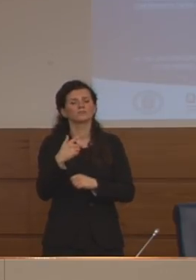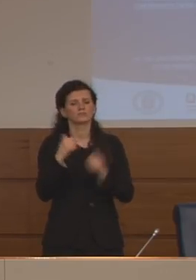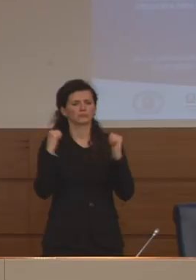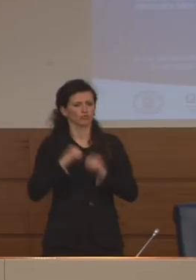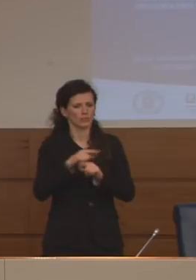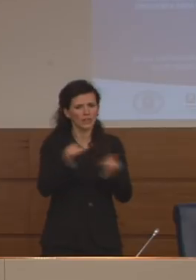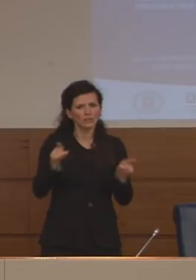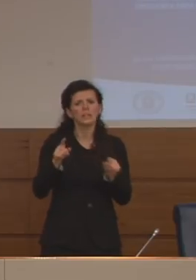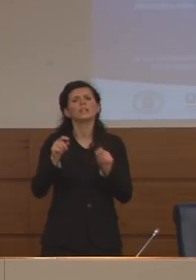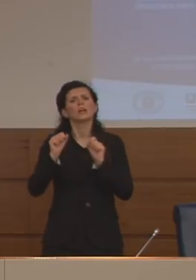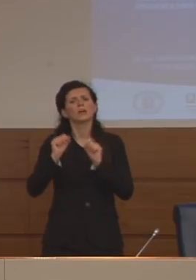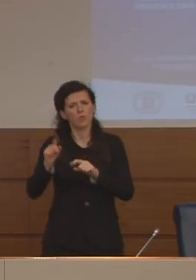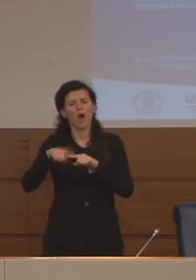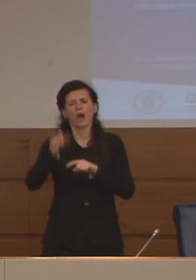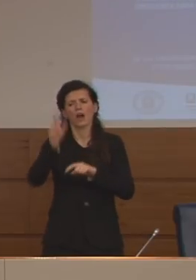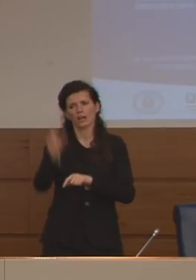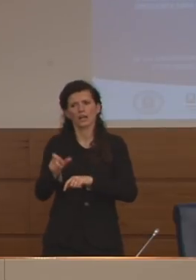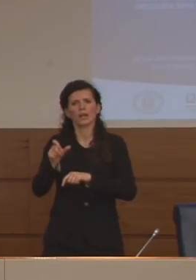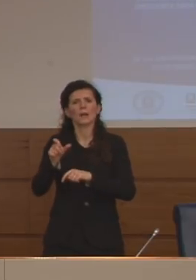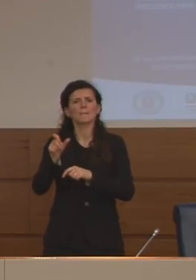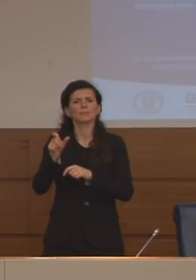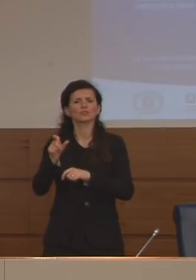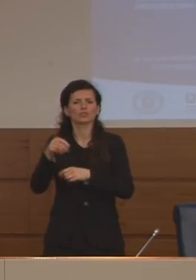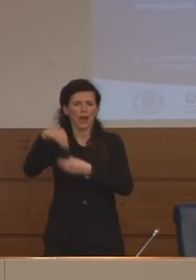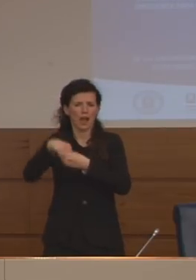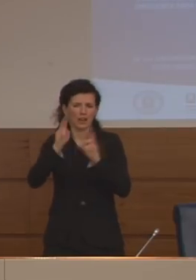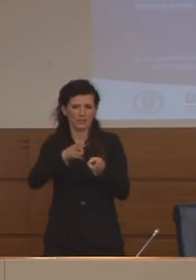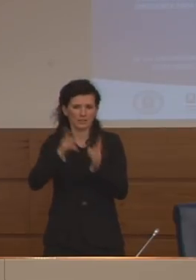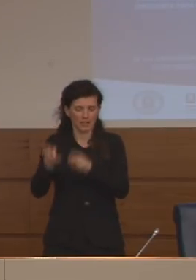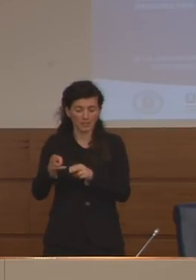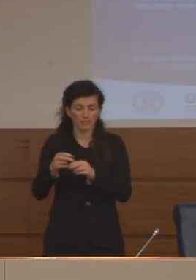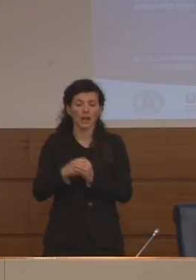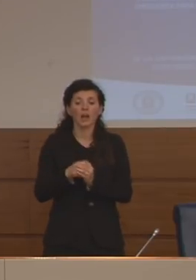E poi ci sono le mascherine, diciamo, un po' più semplici di tipo chirurgico, di tipo uno,